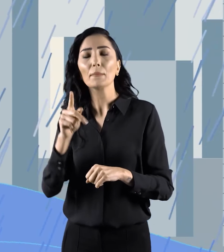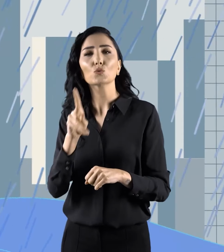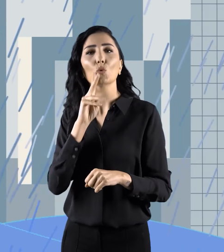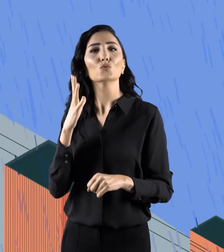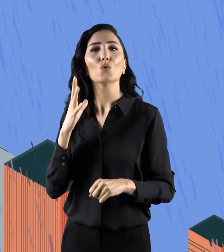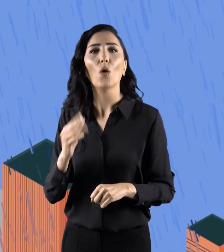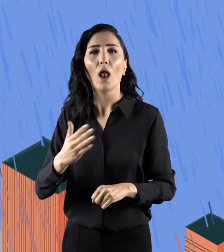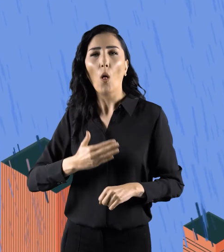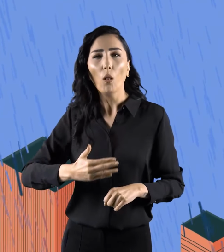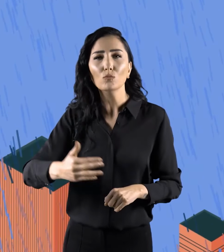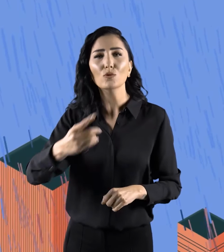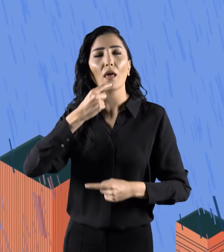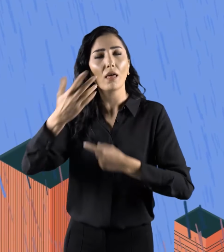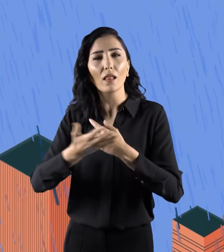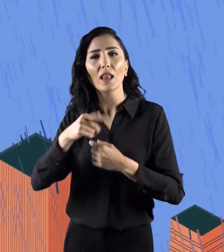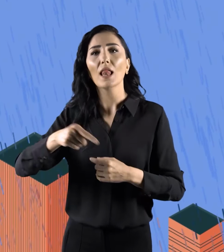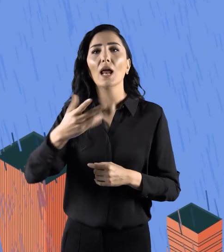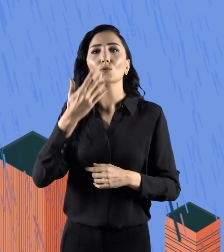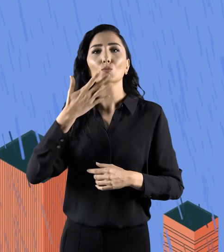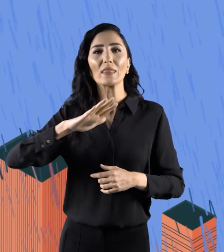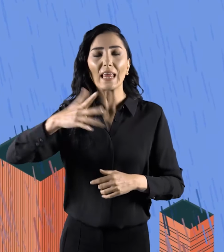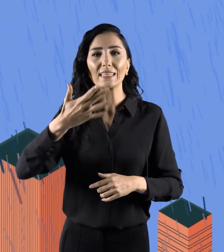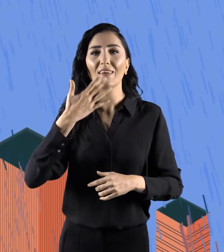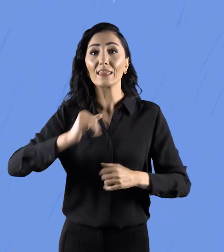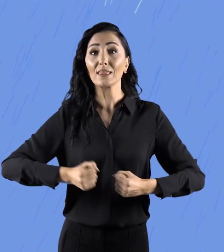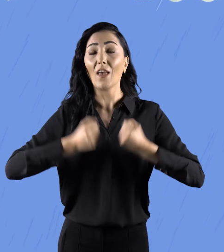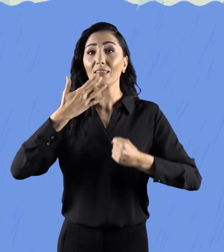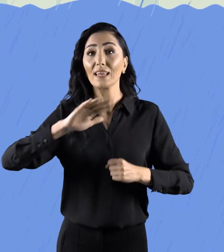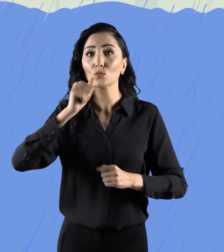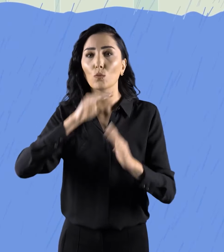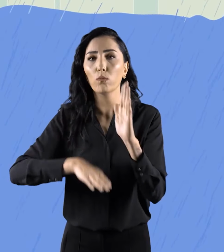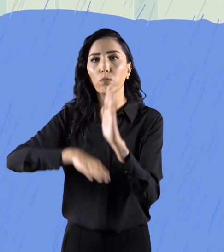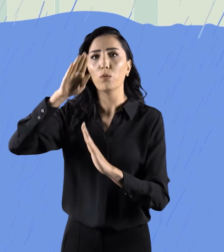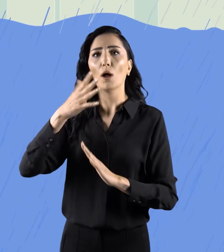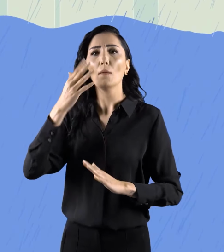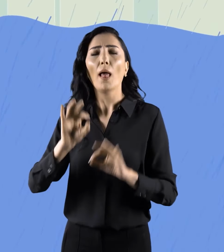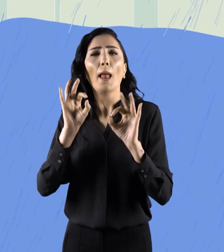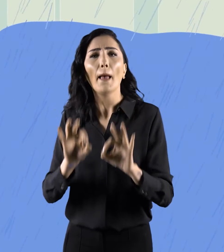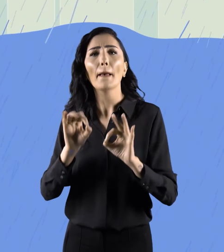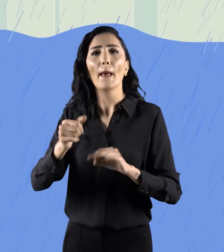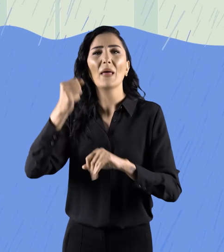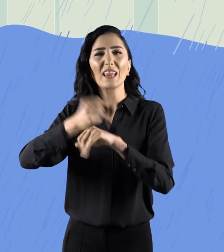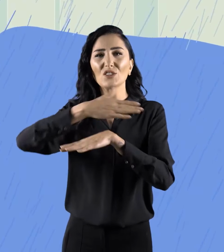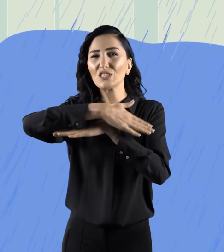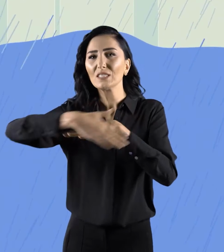Küresel ısınmanın bir sonucu olarak önümüzdeki yıllarda deniz ve okyanuslardaki su seviyesinin artması ile birlikte